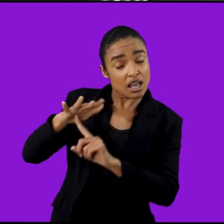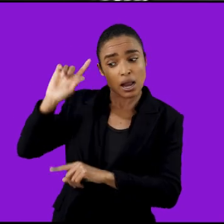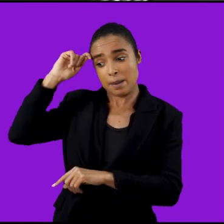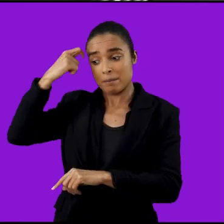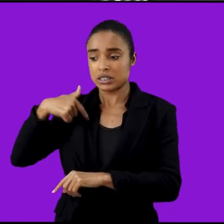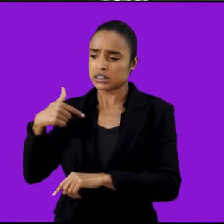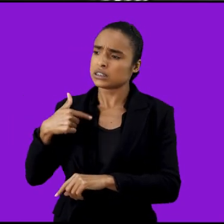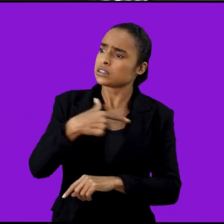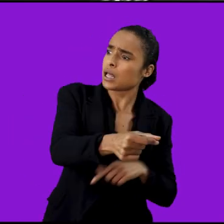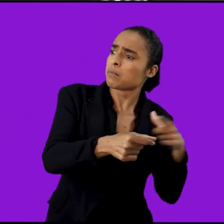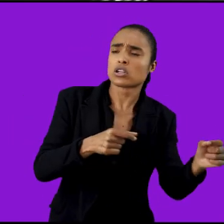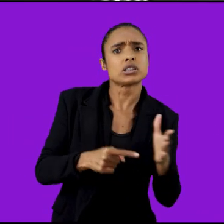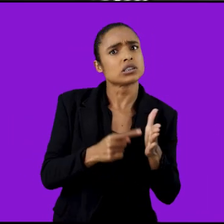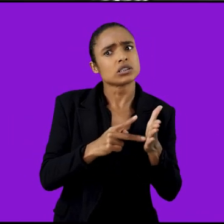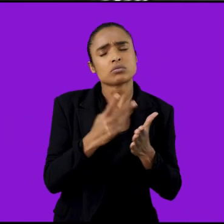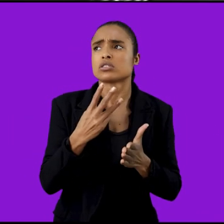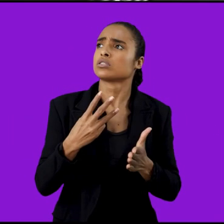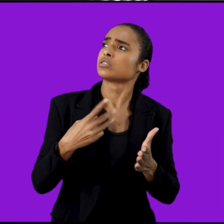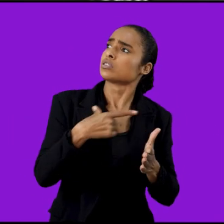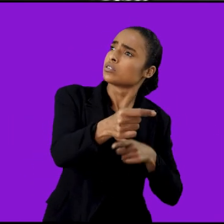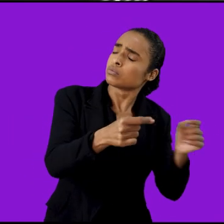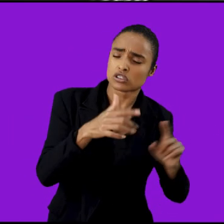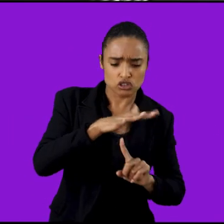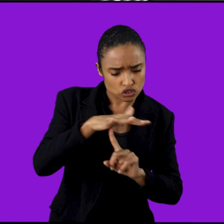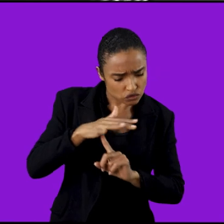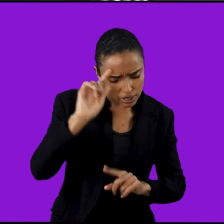Feira Preta, eu saí da faculdade umas três vezes, aí eu falei tá eu tô fazendo a Feira